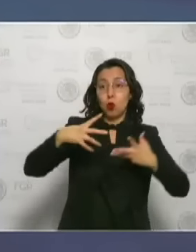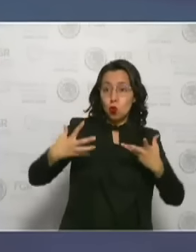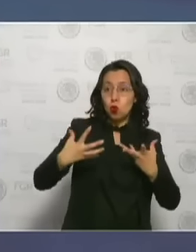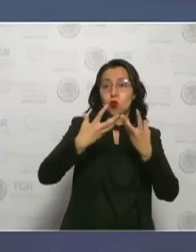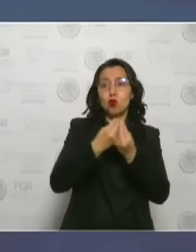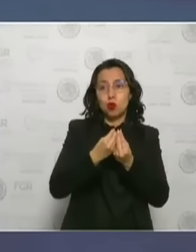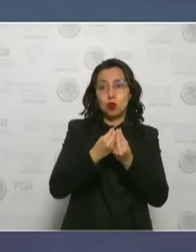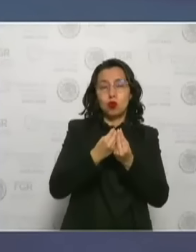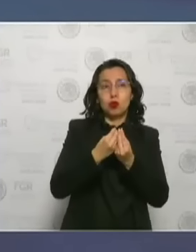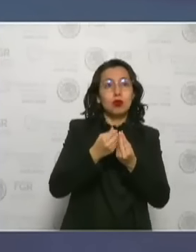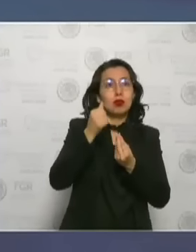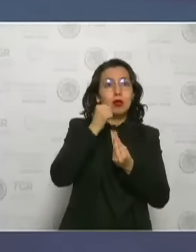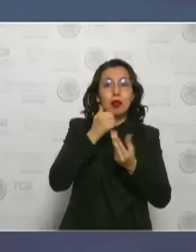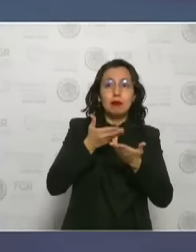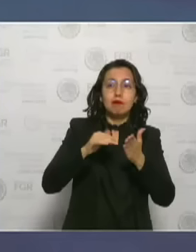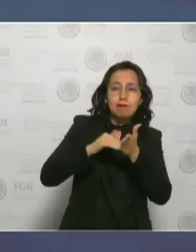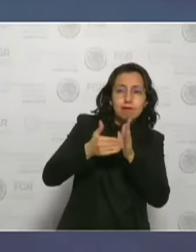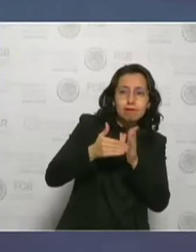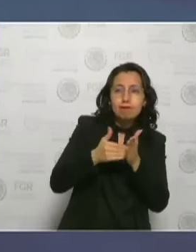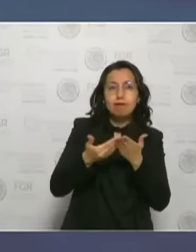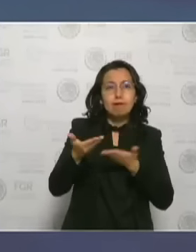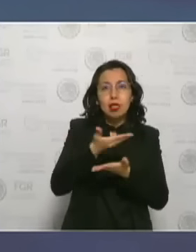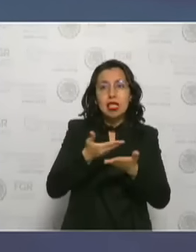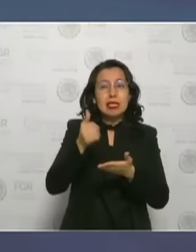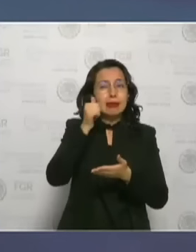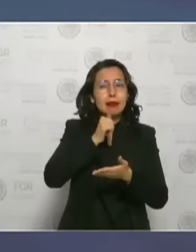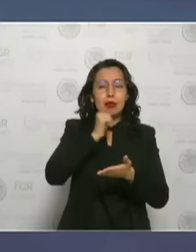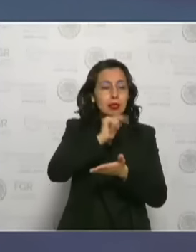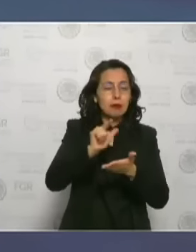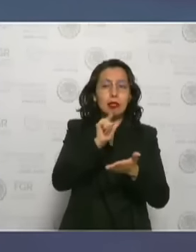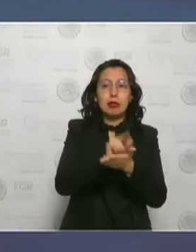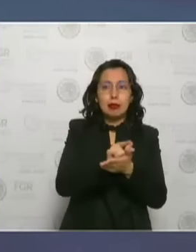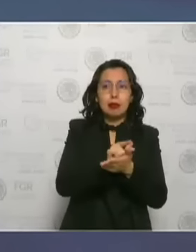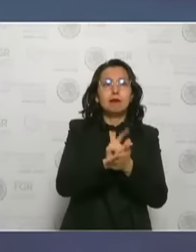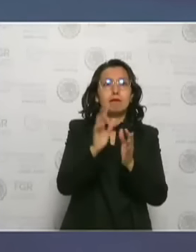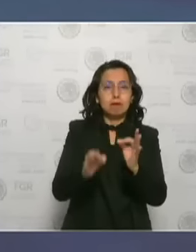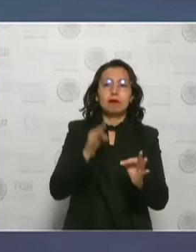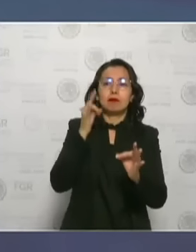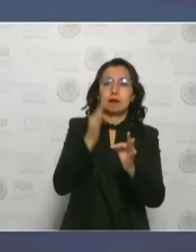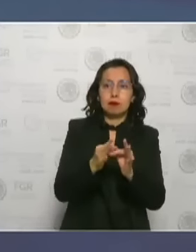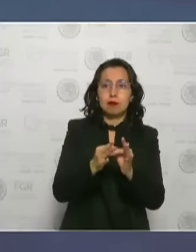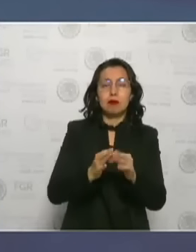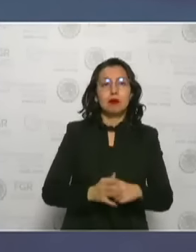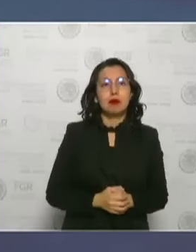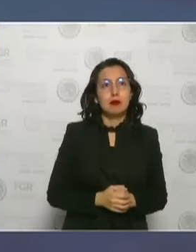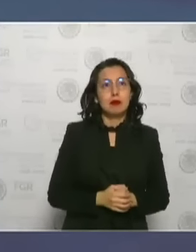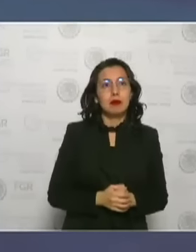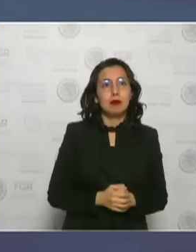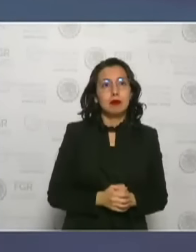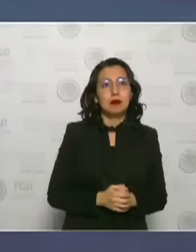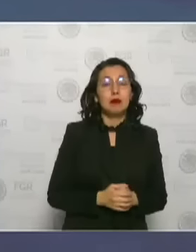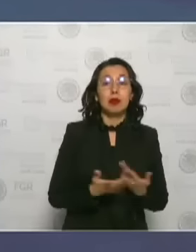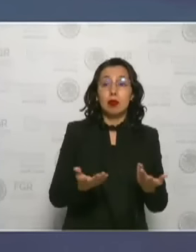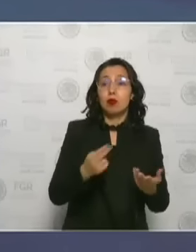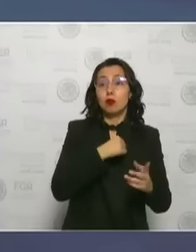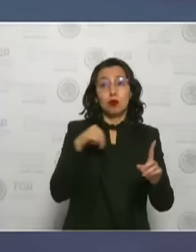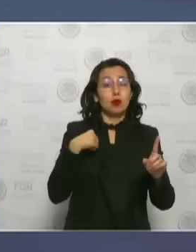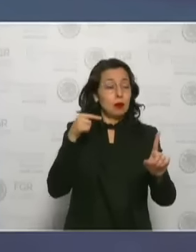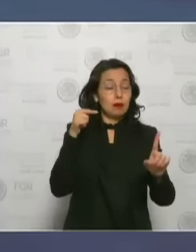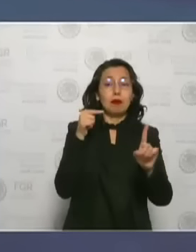inteligencia y con todo el peso de la ley. Para estar a la altura de los objetivos que como nación